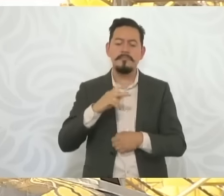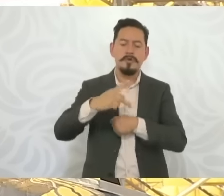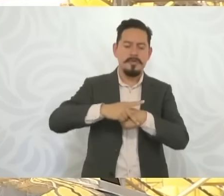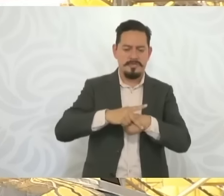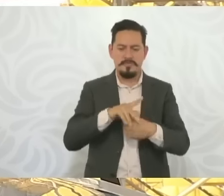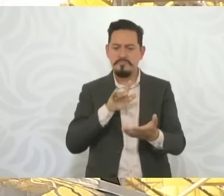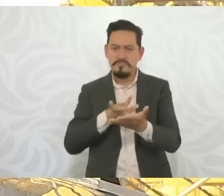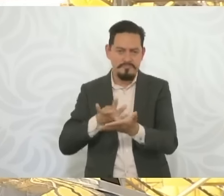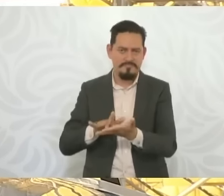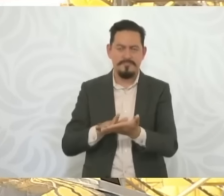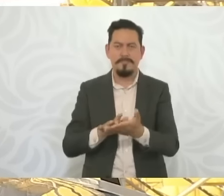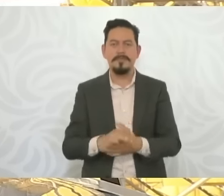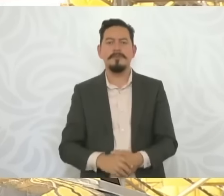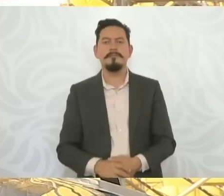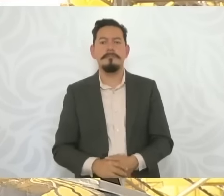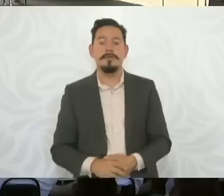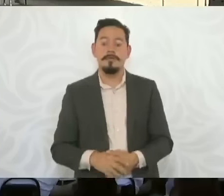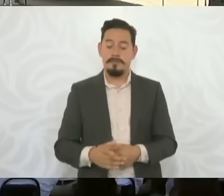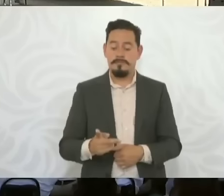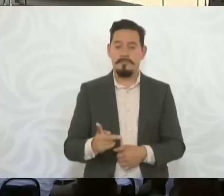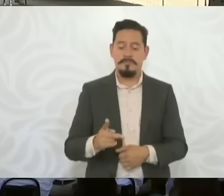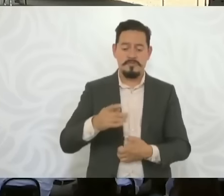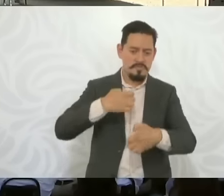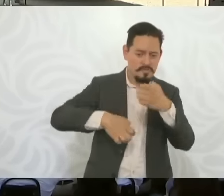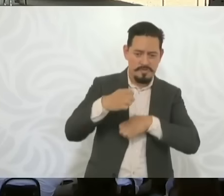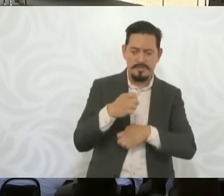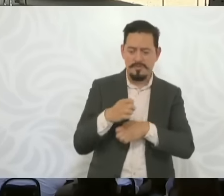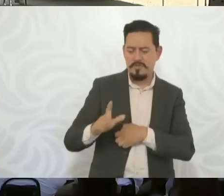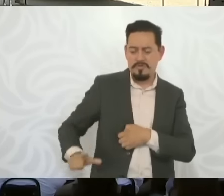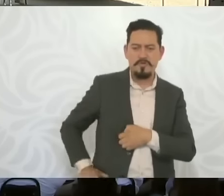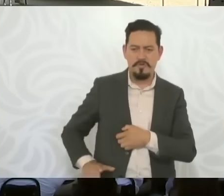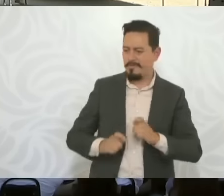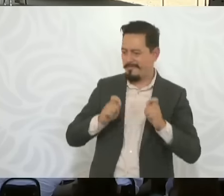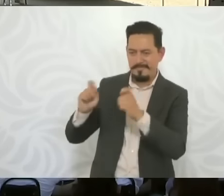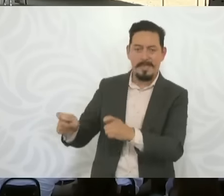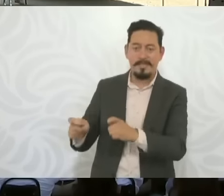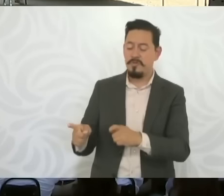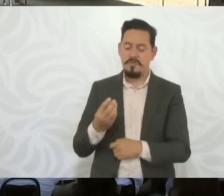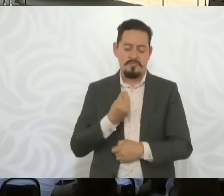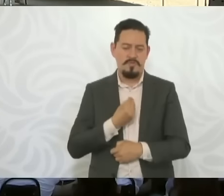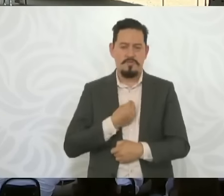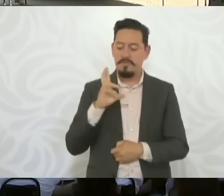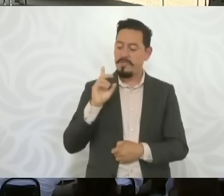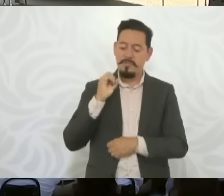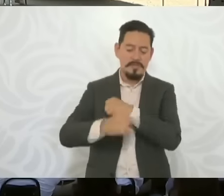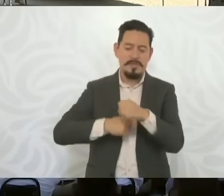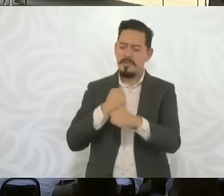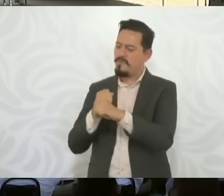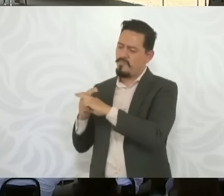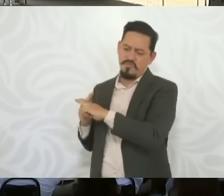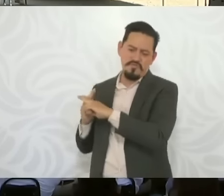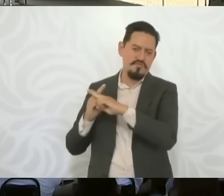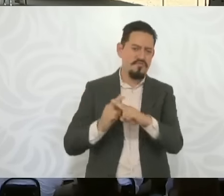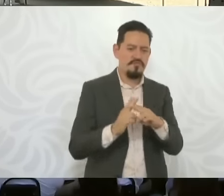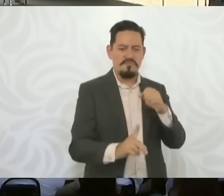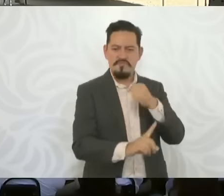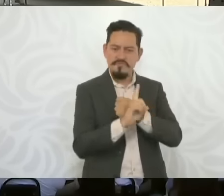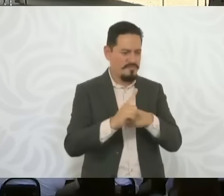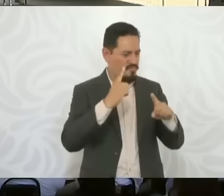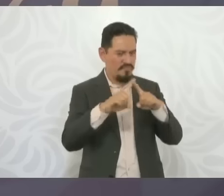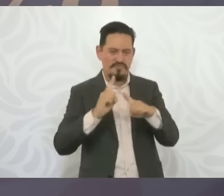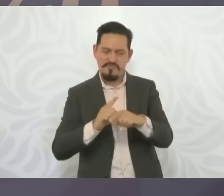energética. La empresa pública resistió 30 años de golpeteó neoliberal, acabó fragmentada. saqueada